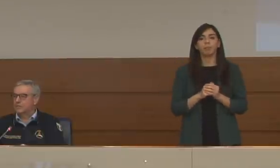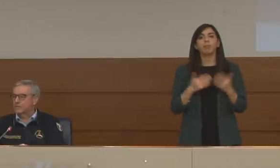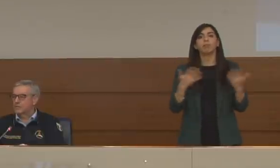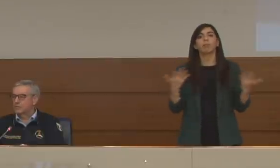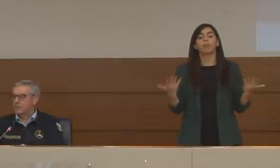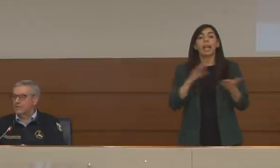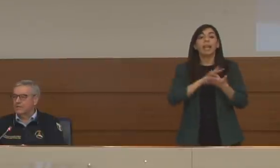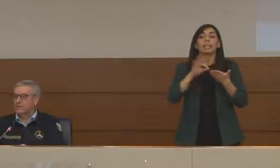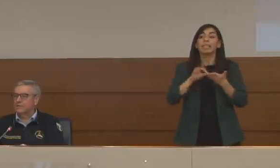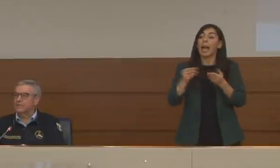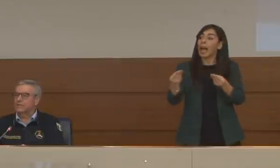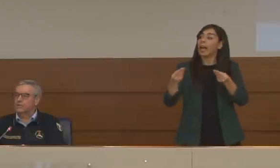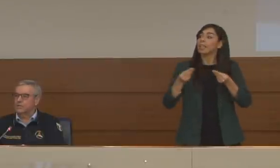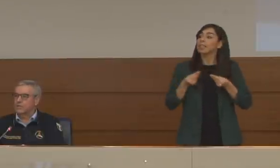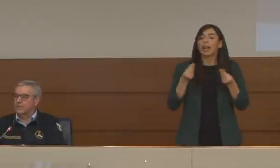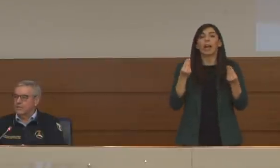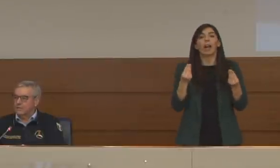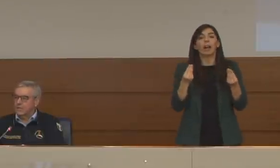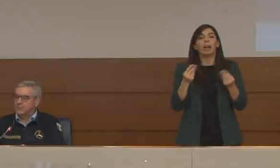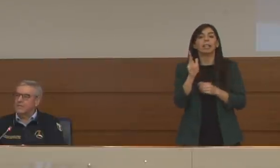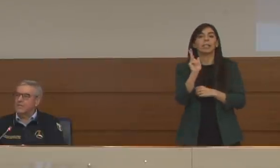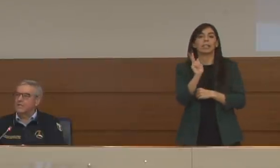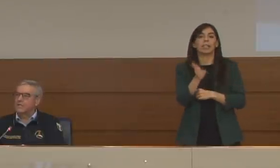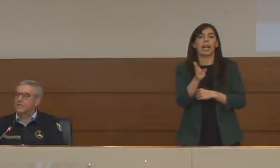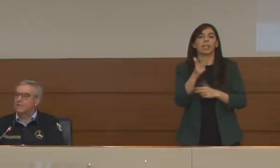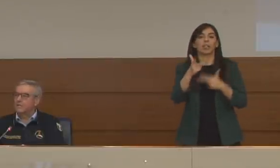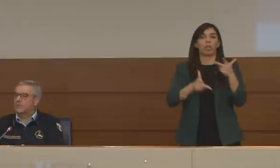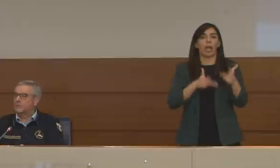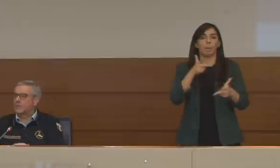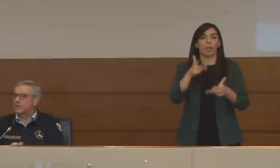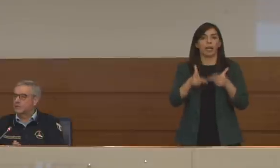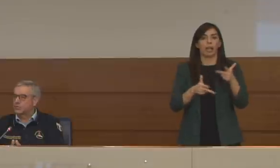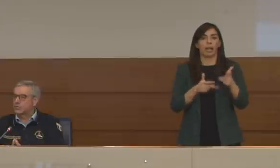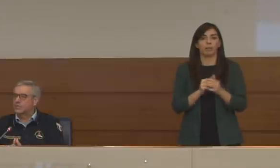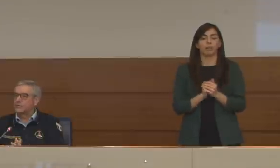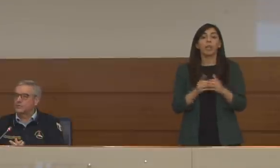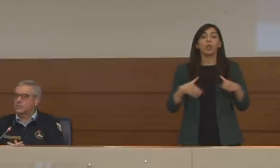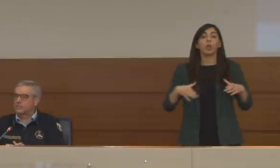a disposizione è la data del 13 di aprile. Il Comitato Tecnico Scientifico